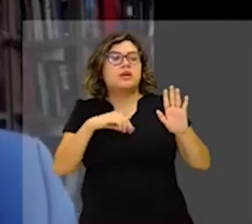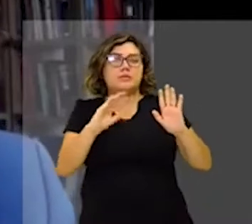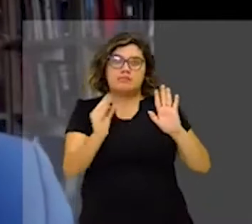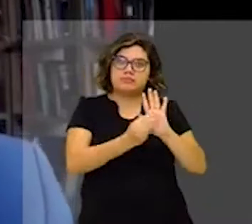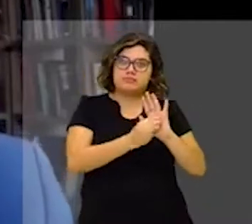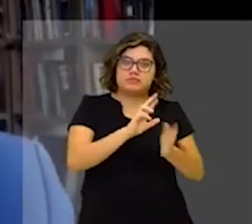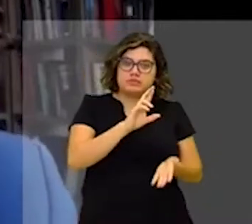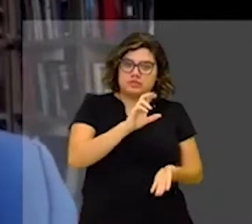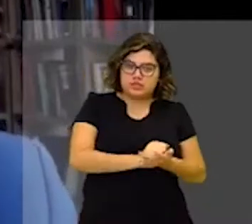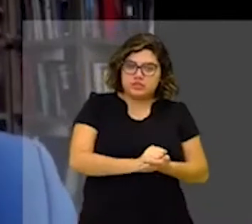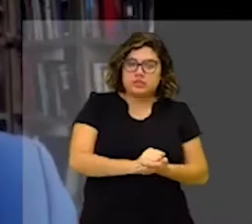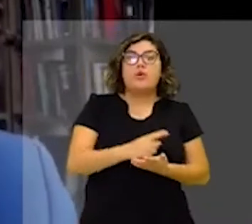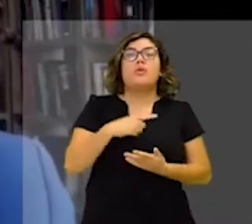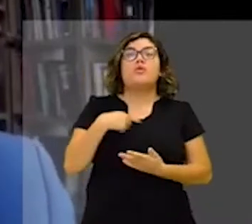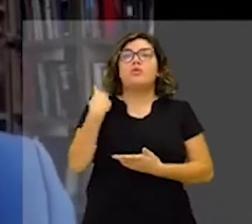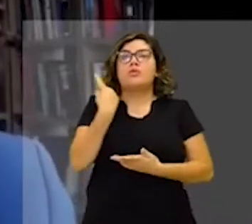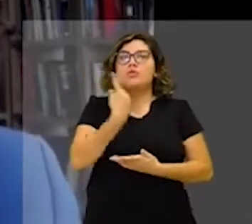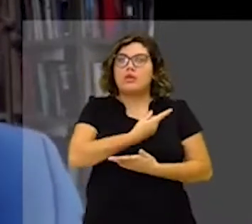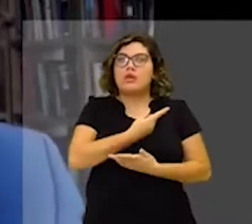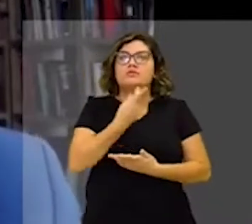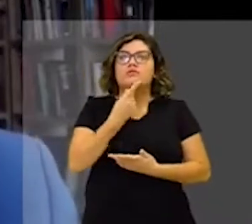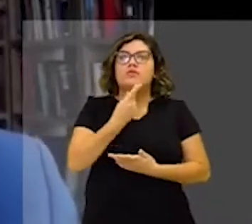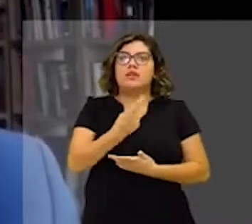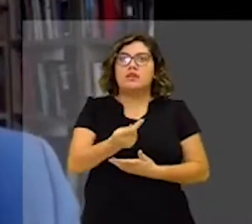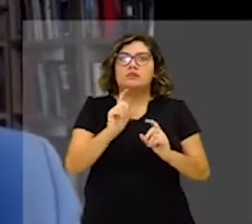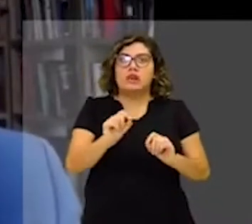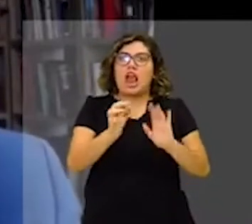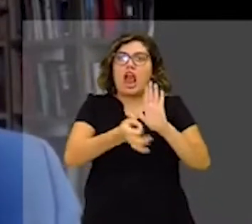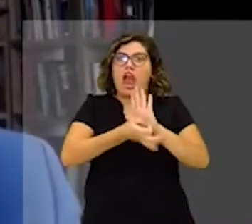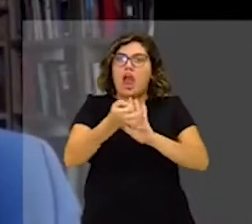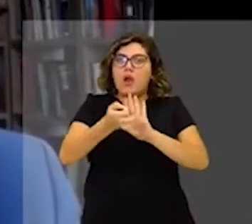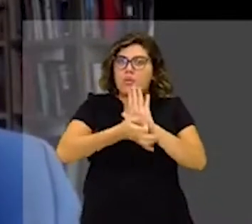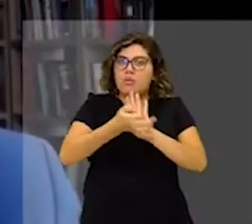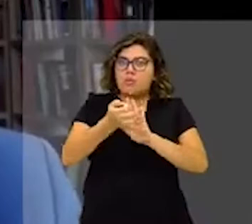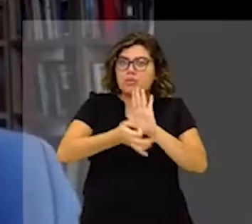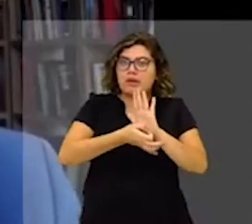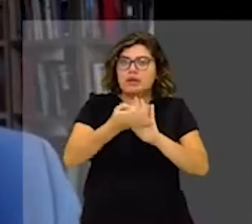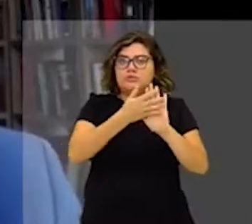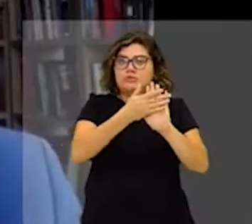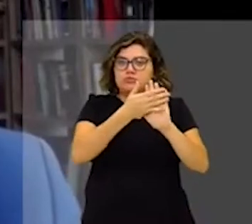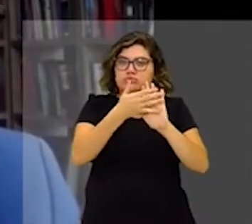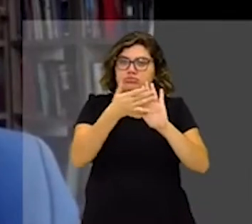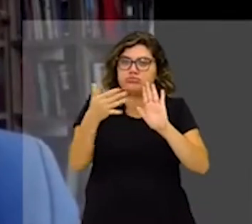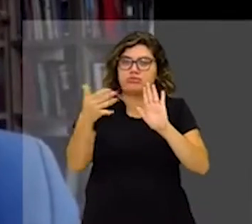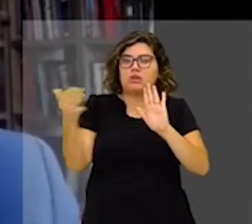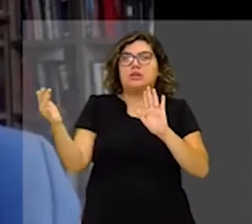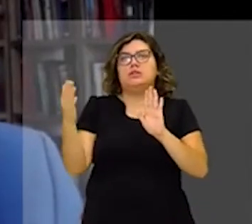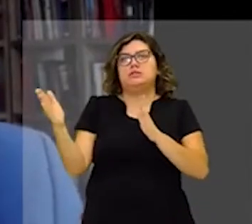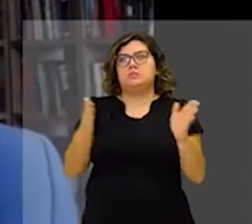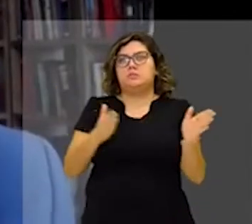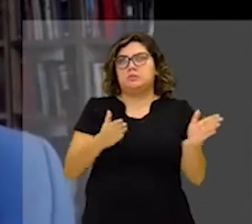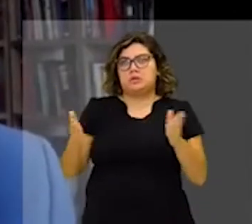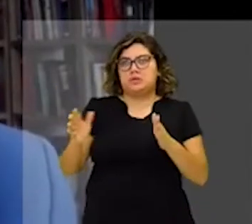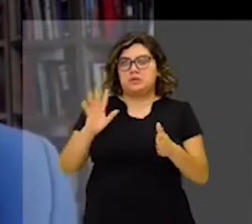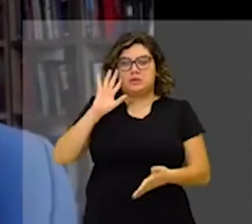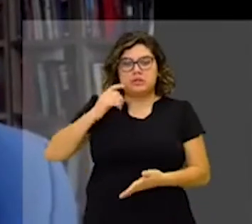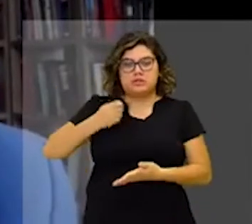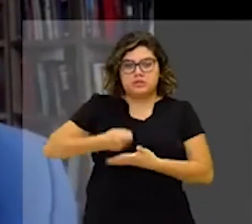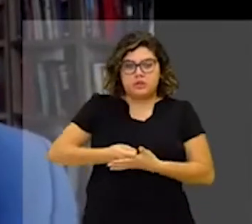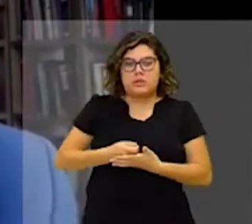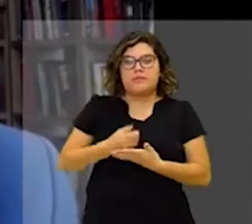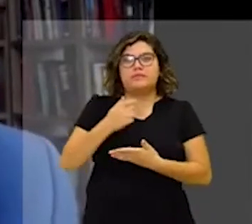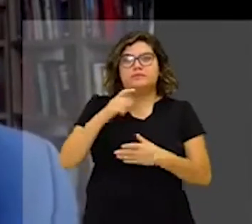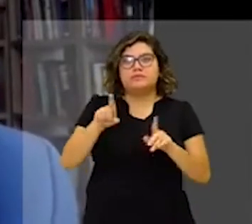nós então o quanto amo nos argumentos ao longo desse percurso desses olhos e refutamos um por